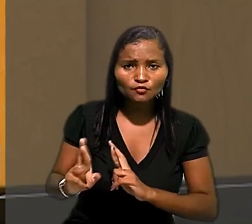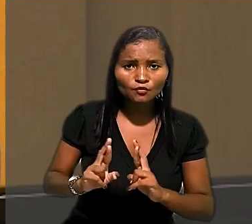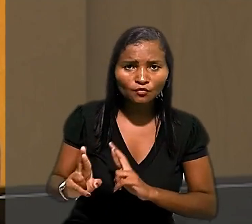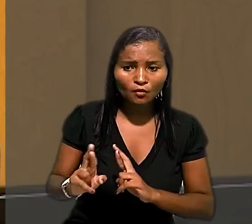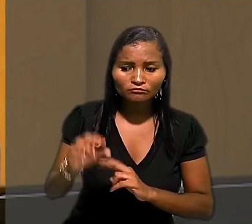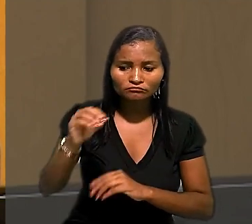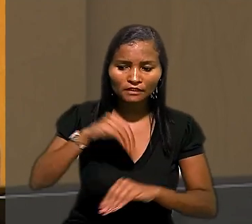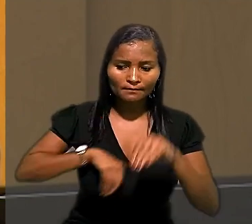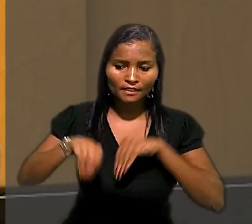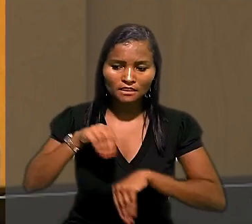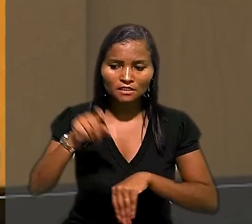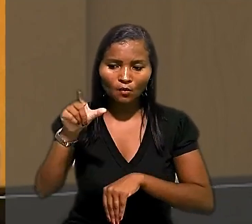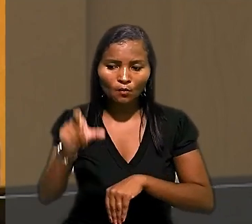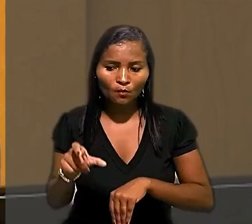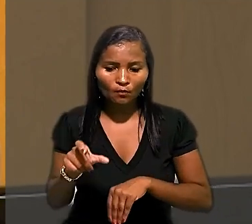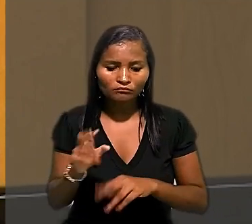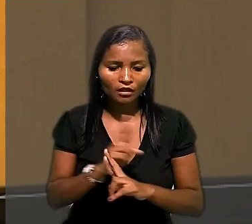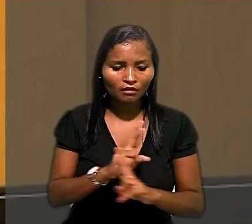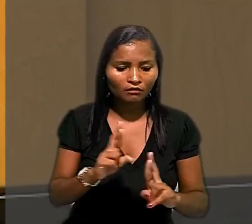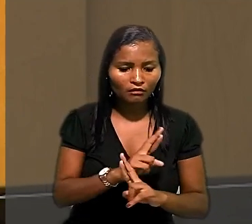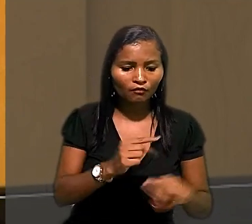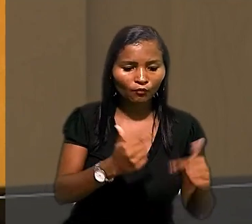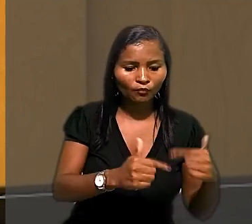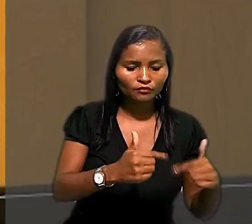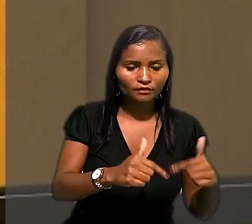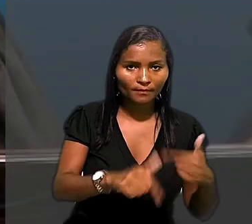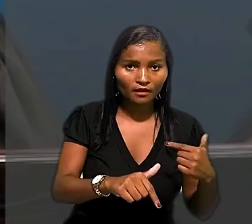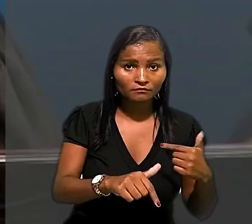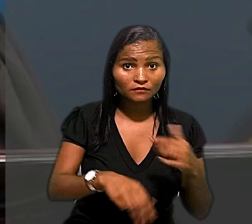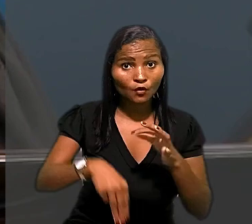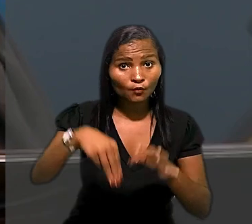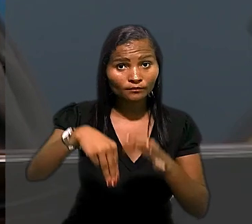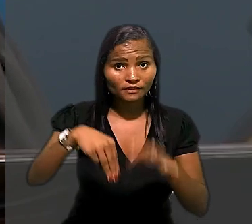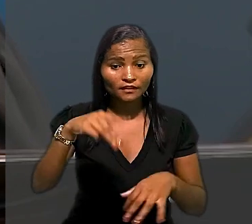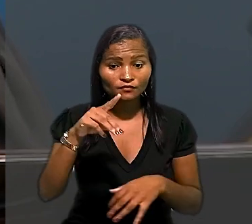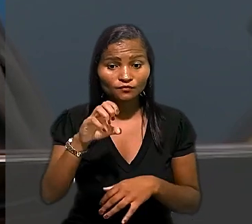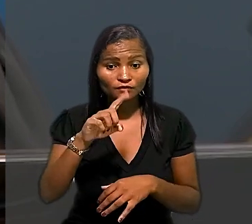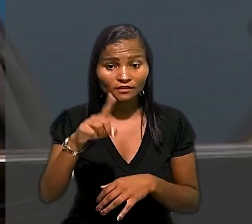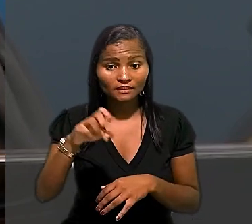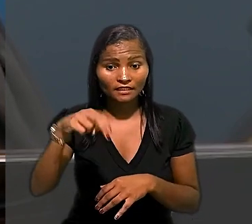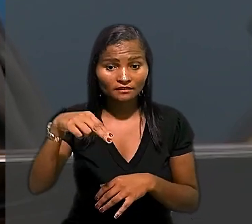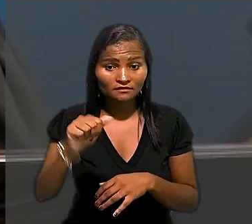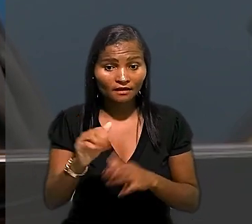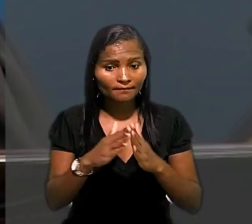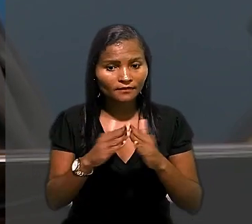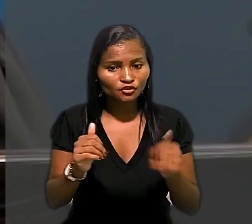relacionar o quadro depressivo dela com o trabalho. O ministro Dezena da Silva havia pedido mais tempo